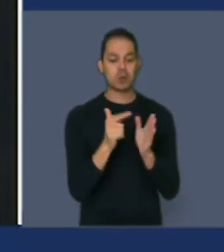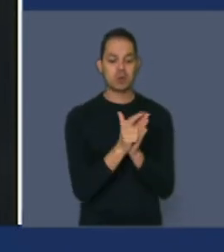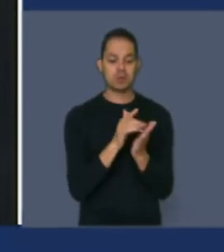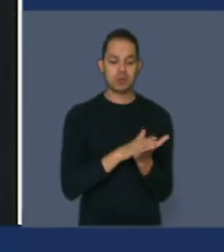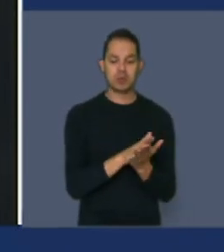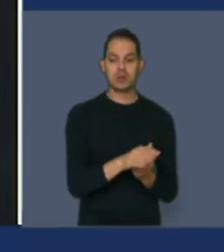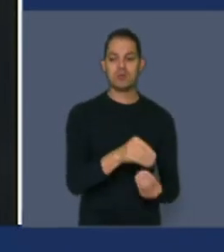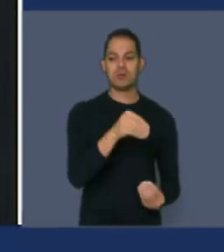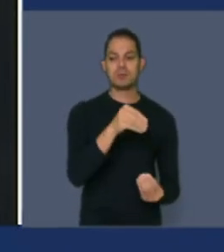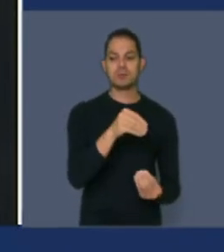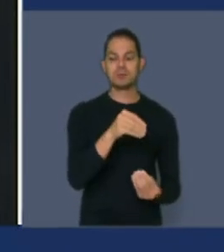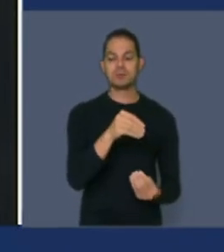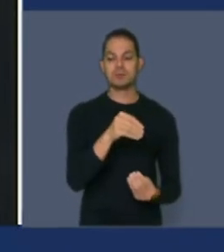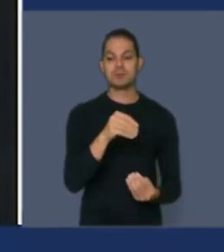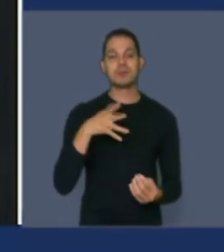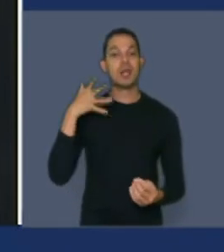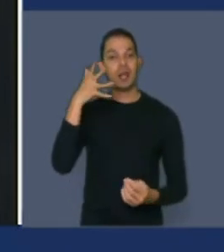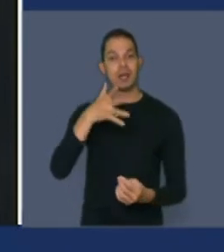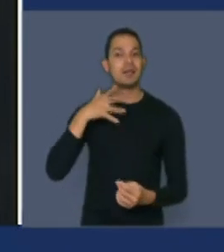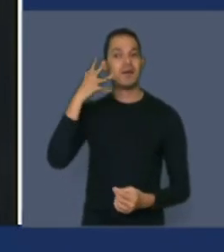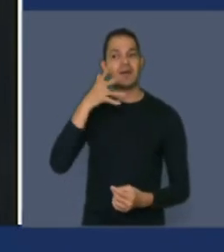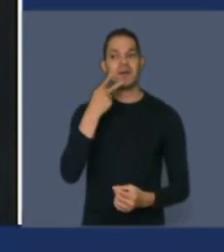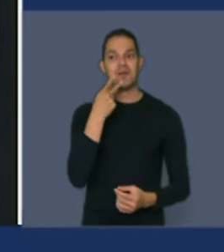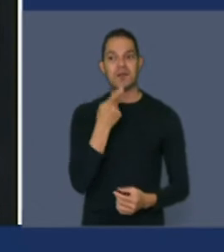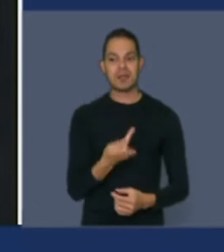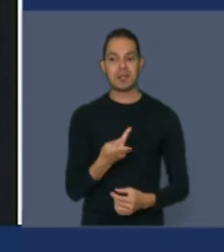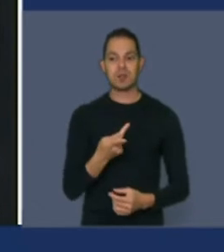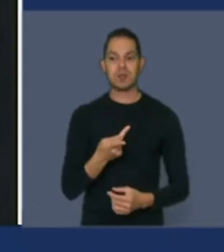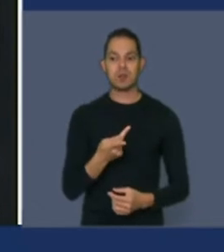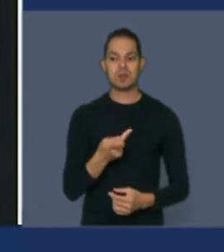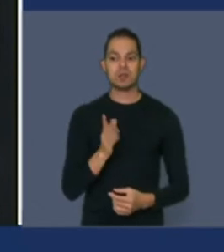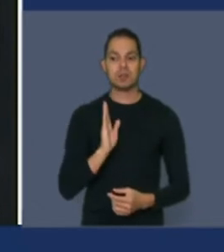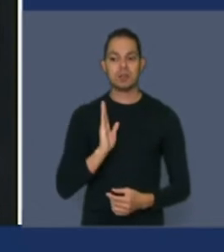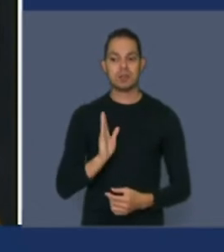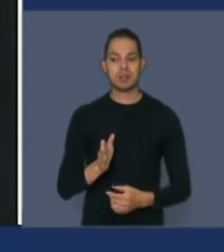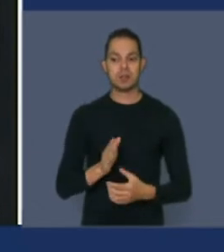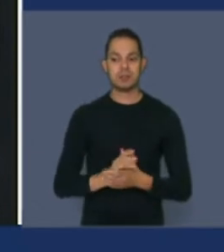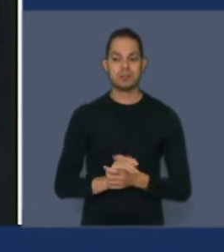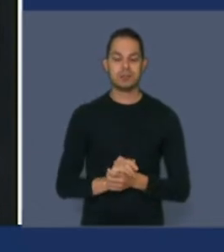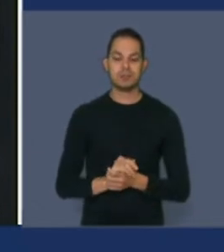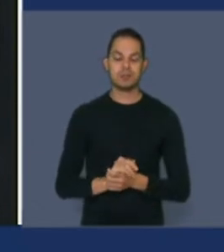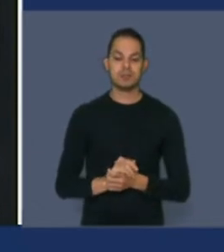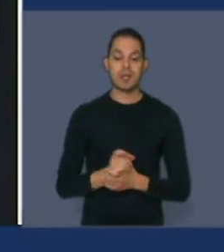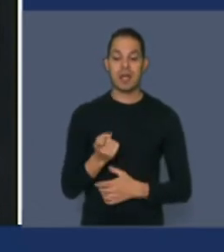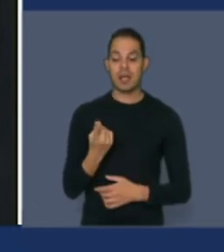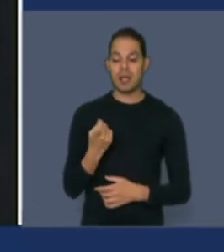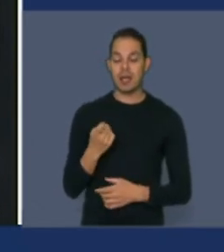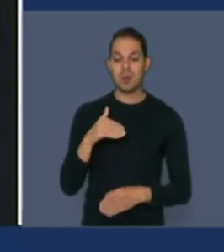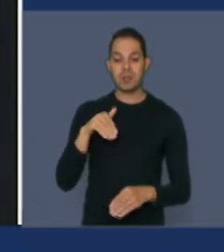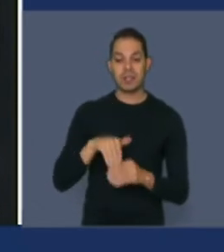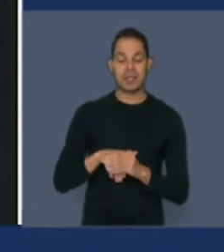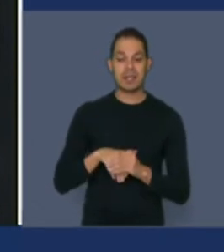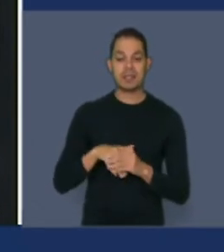PRONUNCIAMENTO DELE, SENHOR PRESIDENTE, QUE A ÚNICA ELEIÇÃO QUE FOI ROUBADA NESSE BRASIL FOI A QUE ELEGEU O PRESIDENTE BOLSONARO, POIS